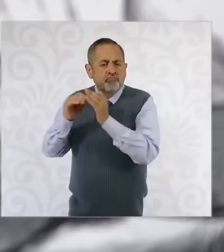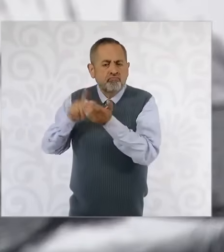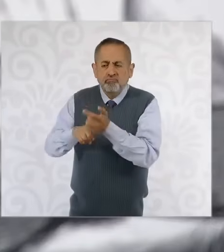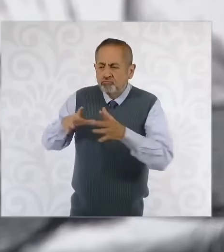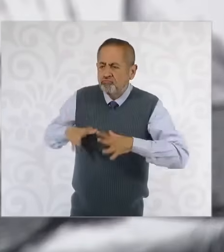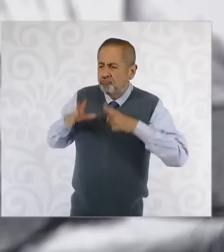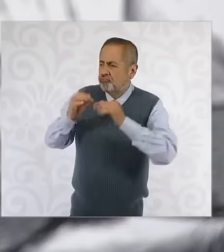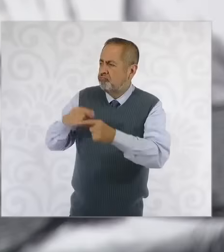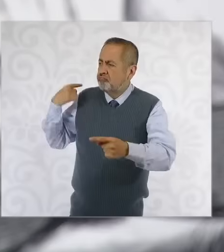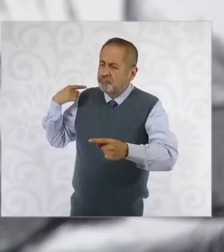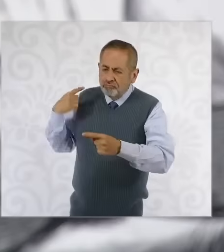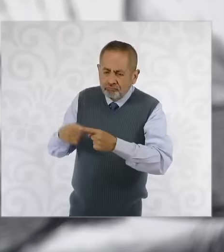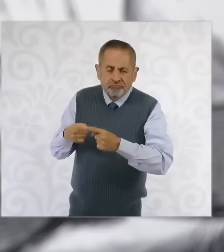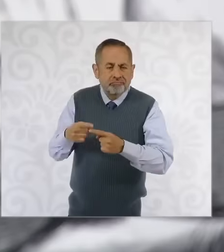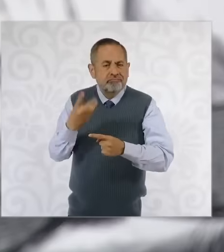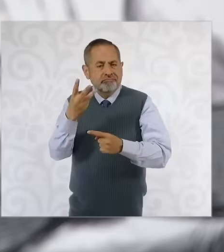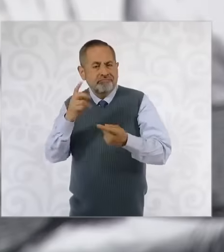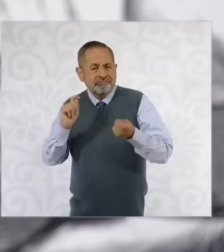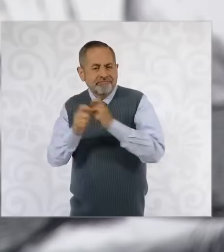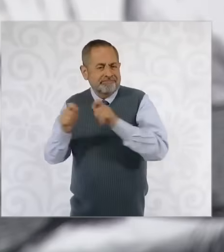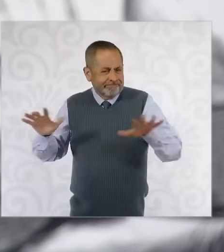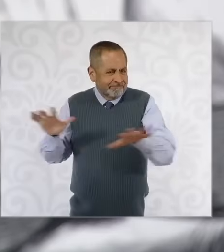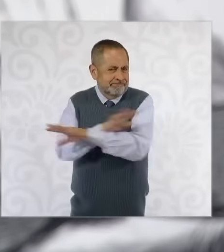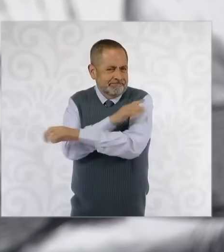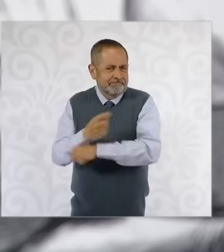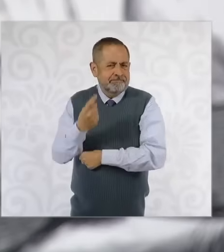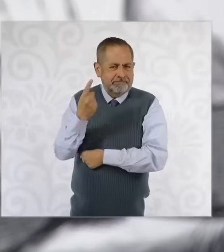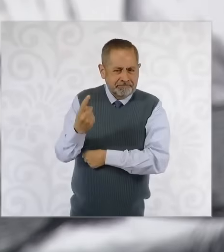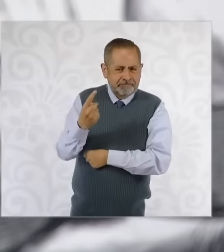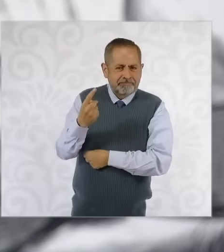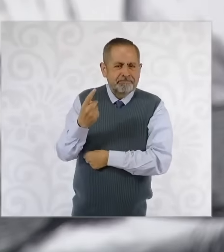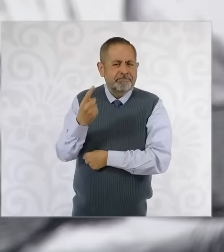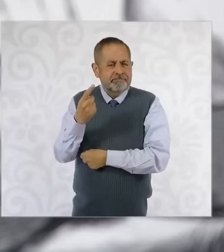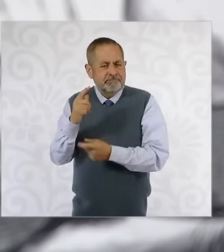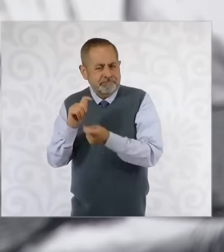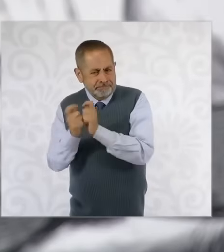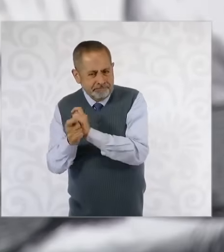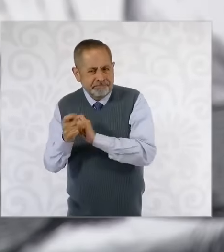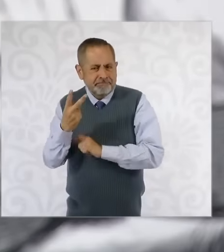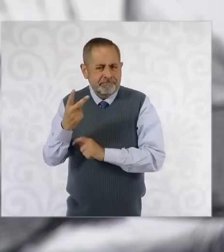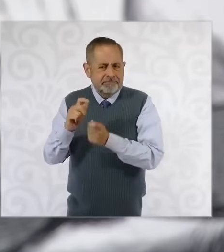tres grandes transformaciones eh No era precisamente lo que